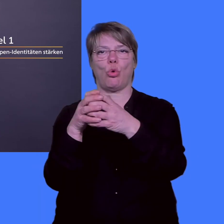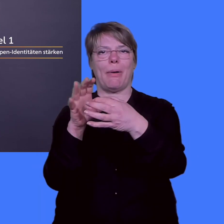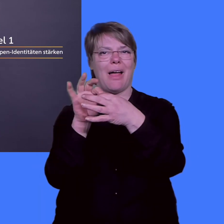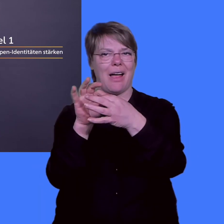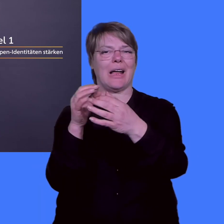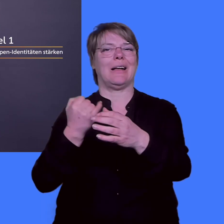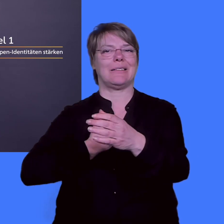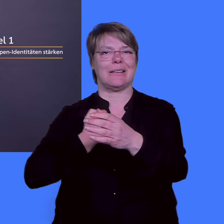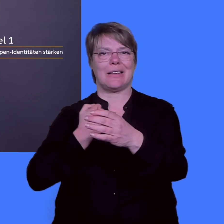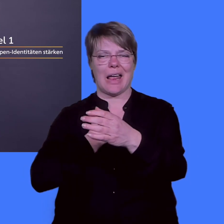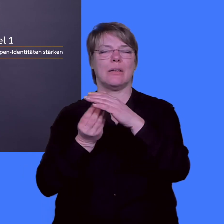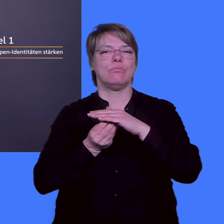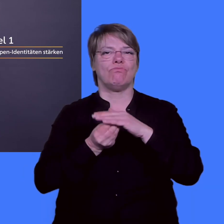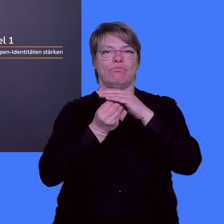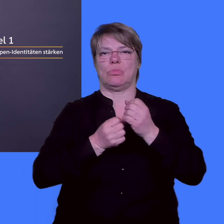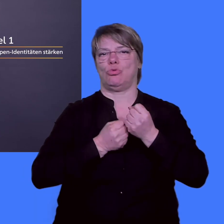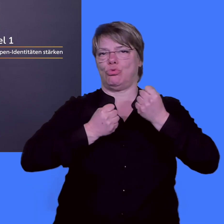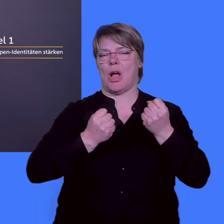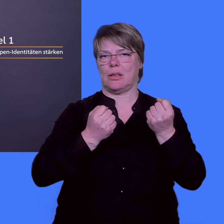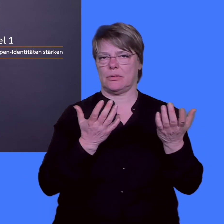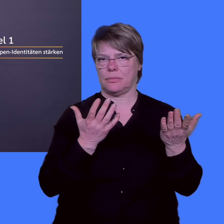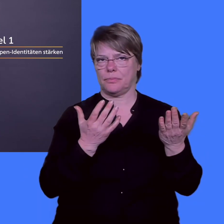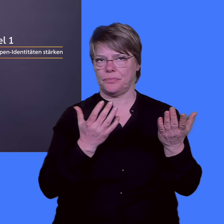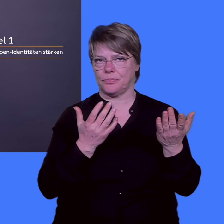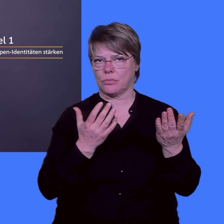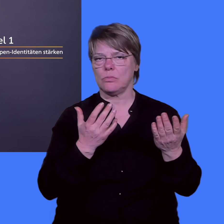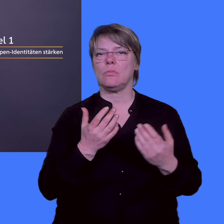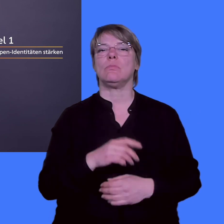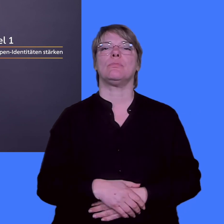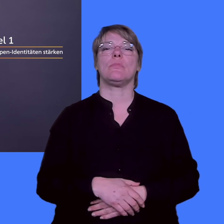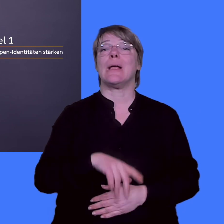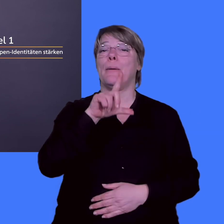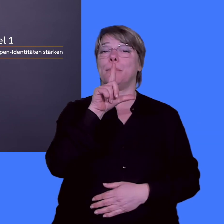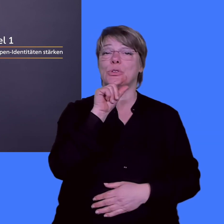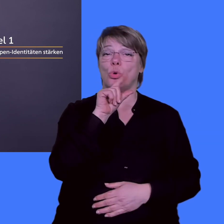Das bedeutet, dass jedes Kind mit dem ganzen Blumenstrauß seiner Identität gestärkt